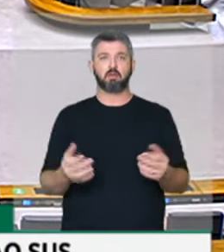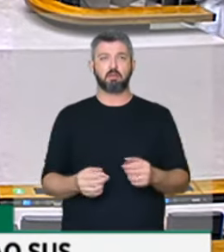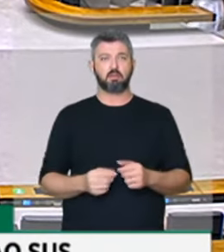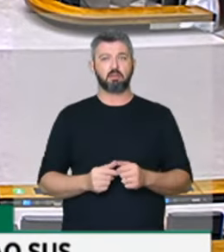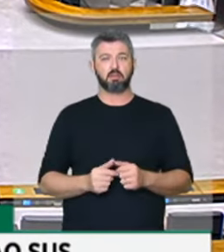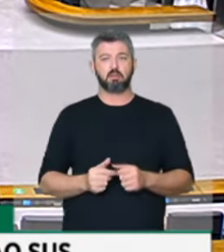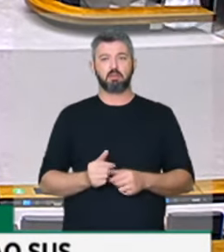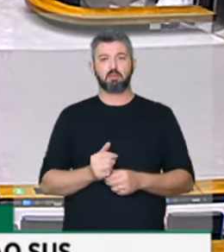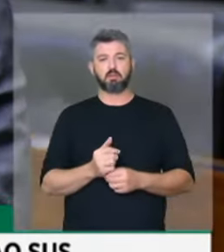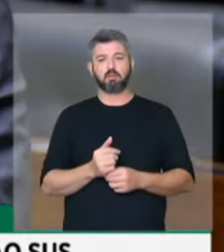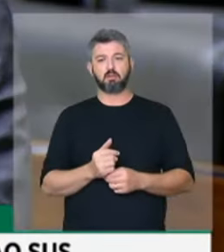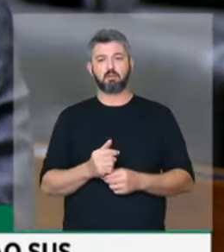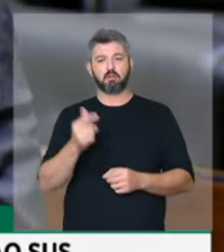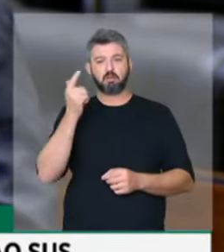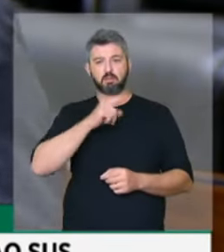TEMOS COMO FICAR AGORA